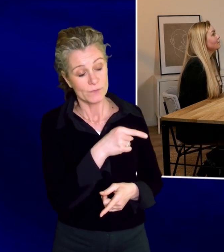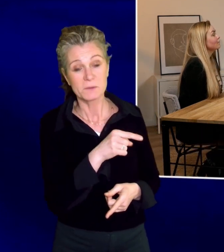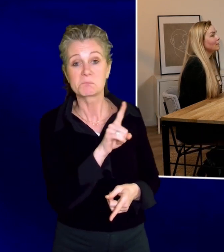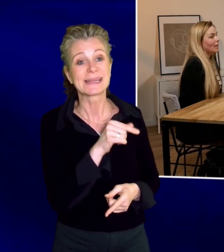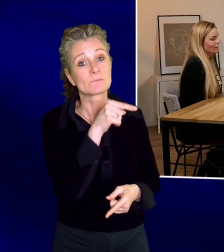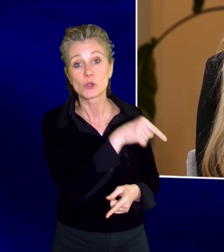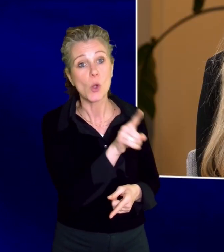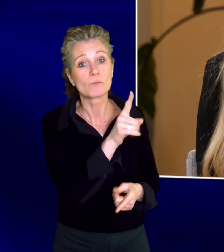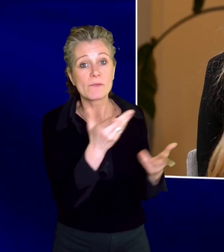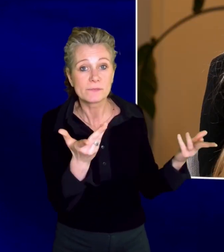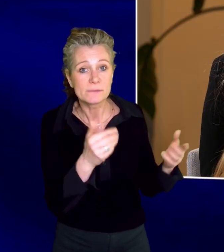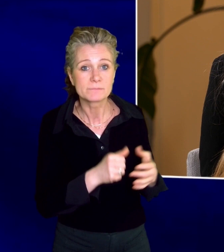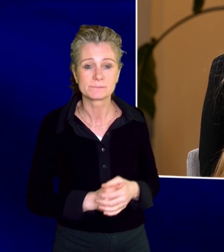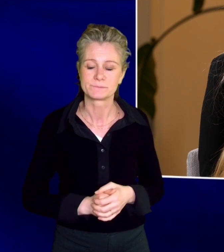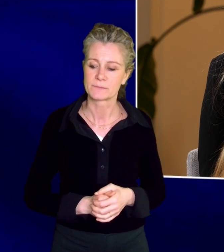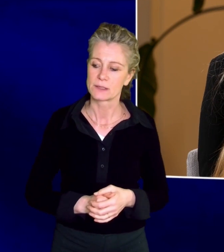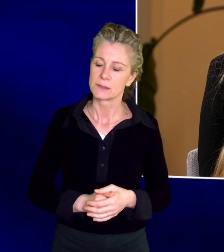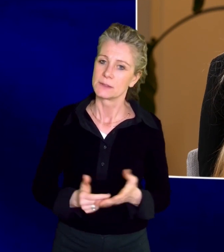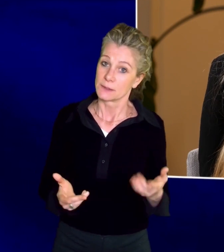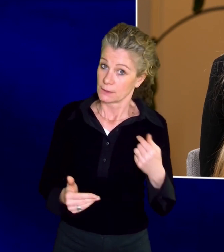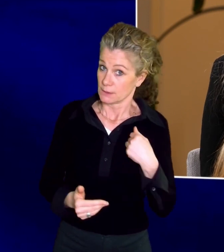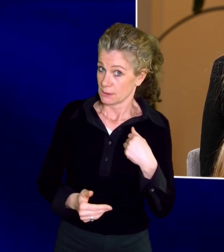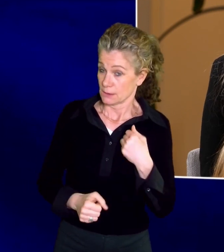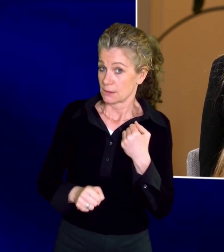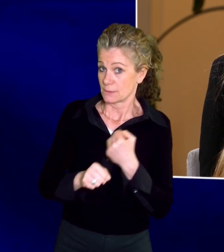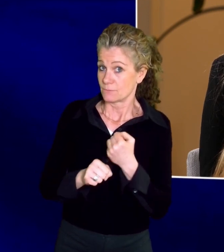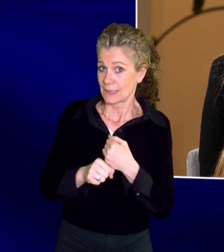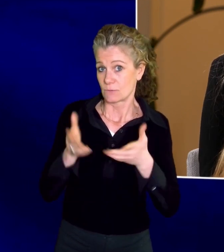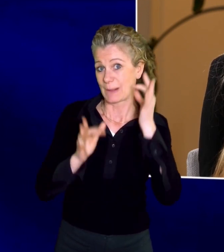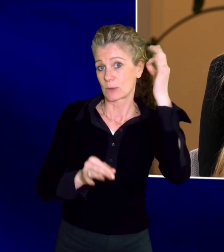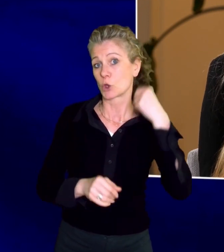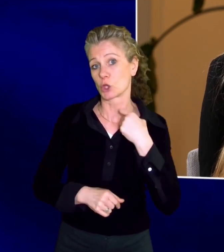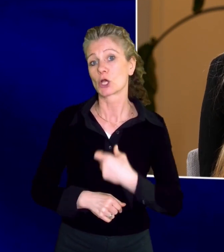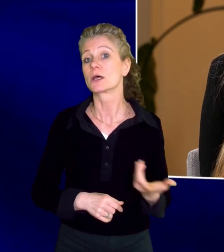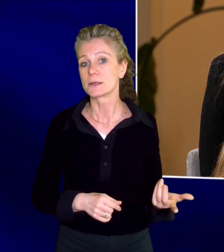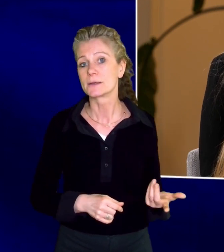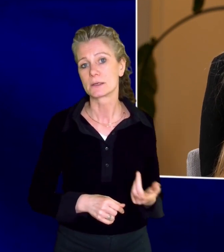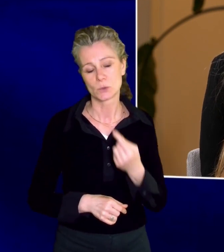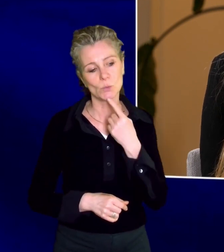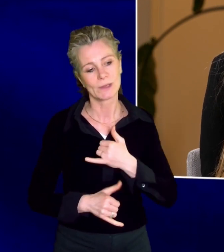In mijn werk als verpleegkundige. Daar heb ik het natuurlijk ook heel veel over levend verlies. -Ja.